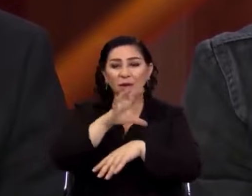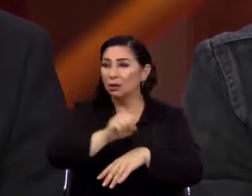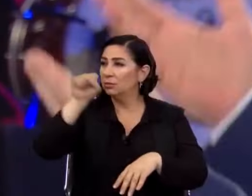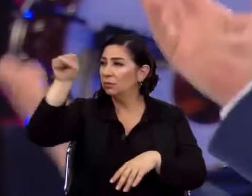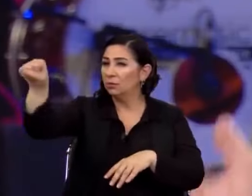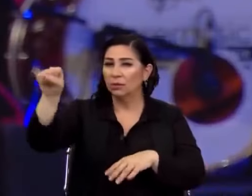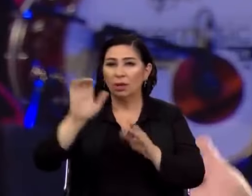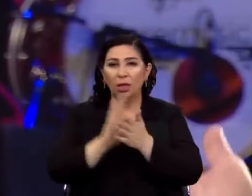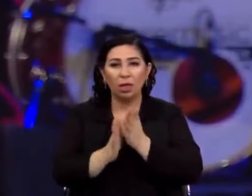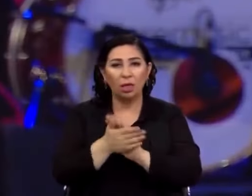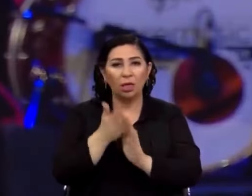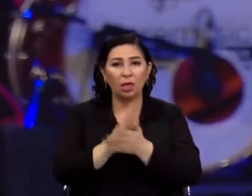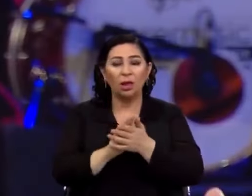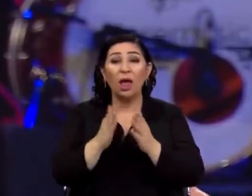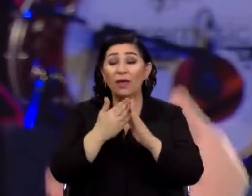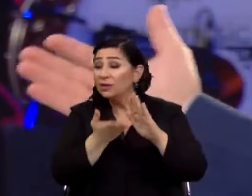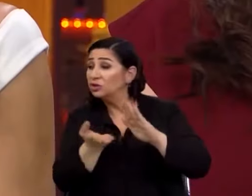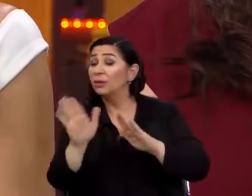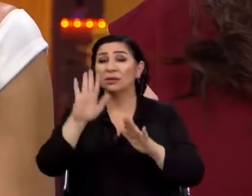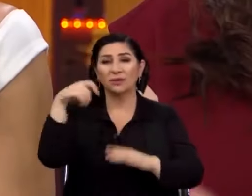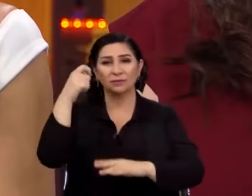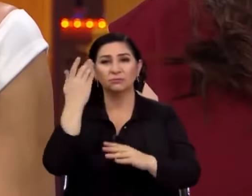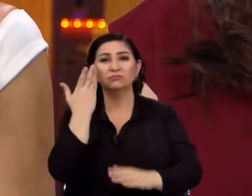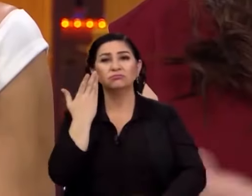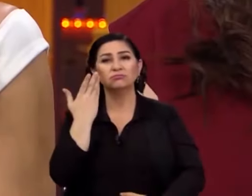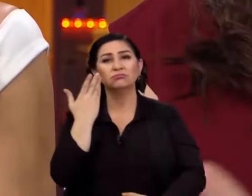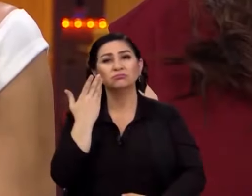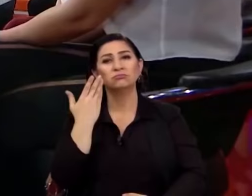evden çıkmadan sürekli Televizyon seyrediyor bir süre sonra Konu komşu